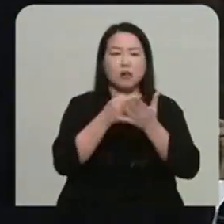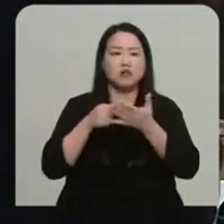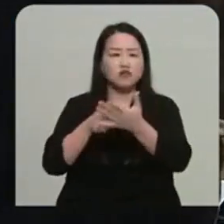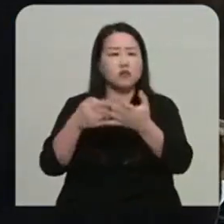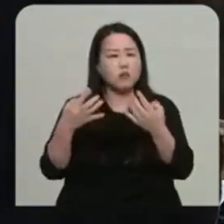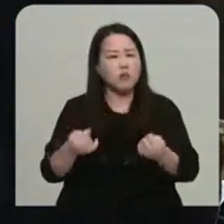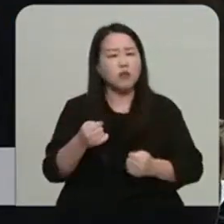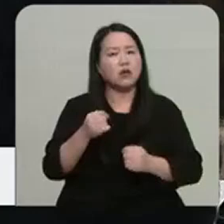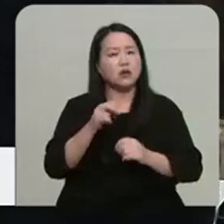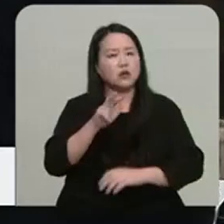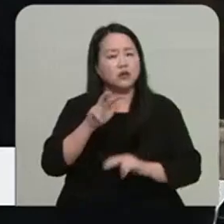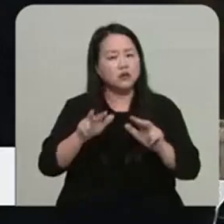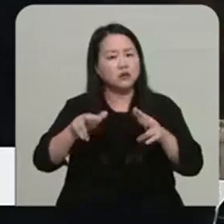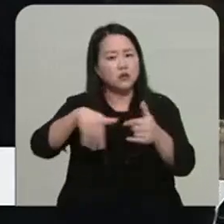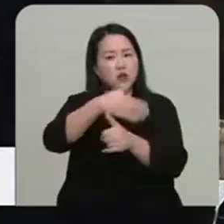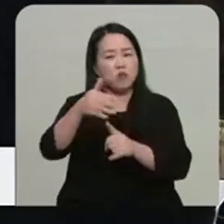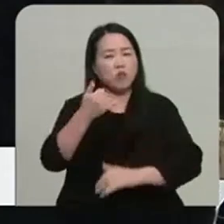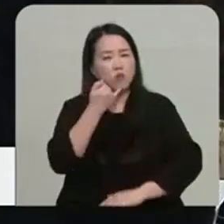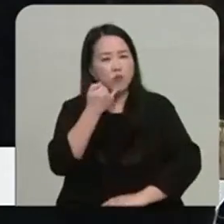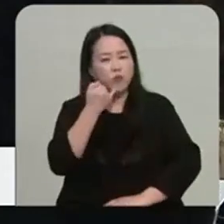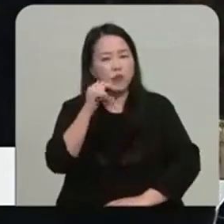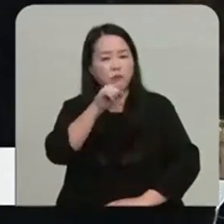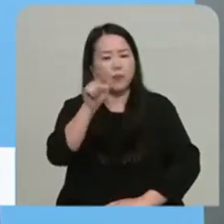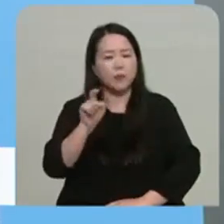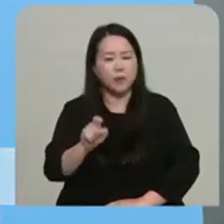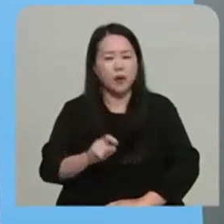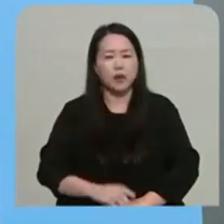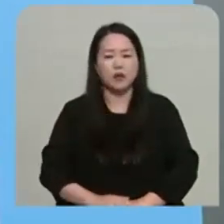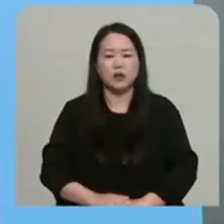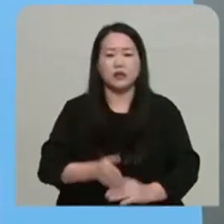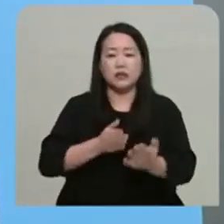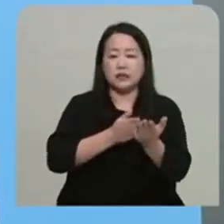전문가들은 프로젝트 파이낸싱 위기가 현실로 나타나면 상대적으로